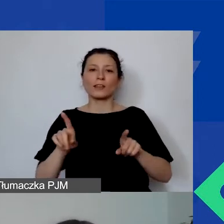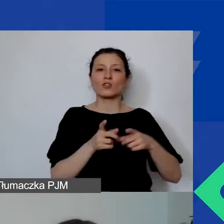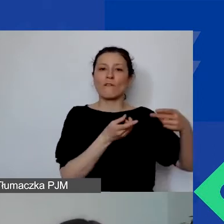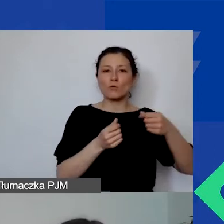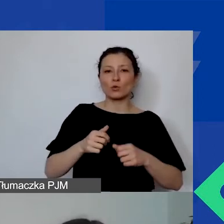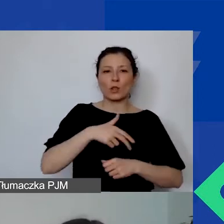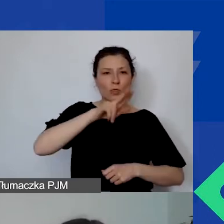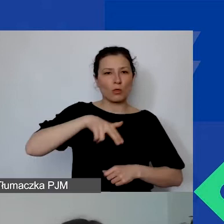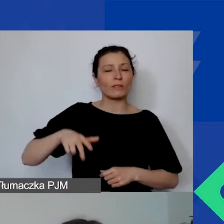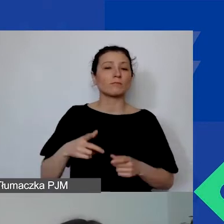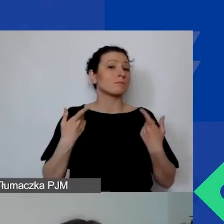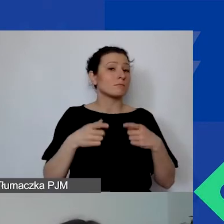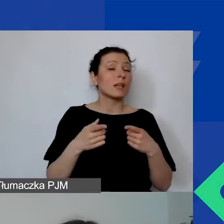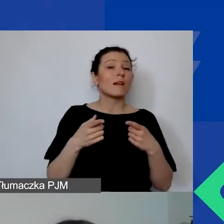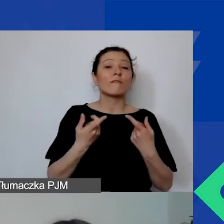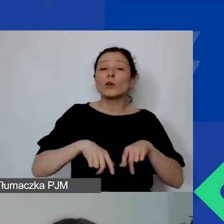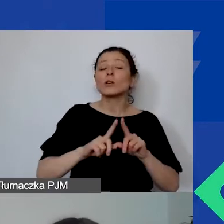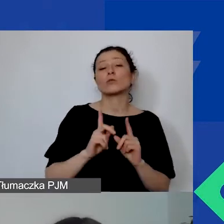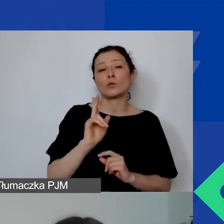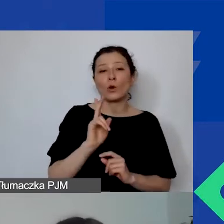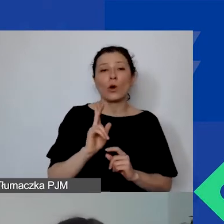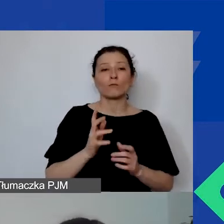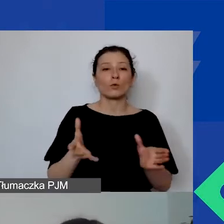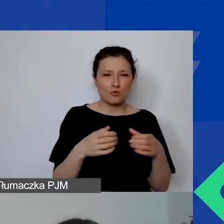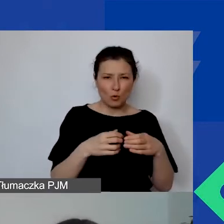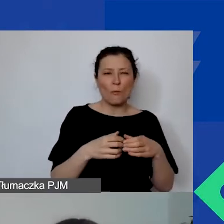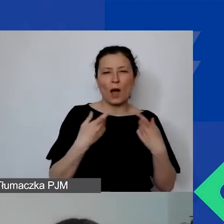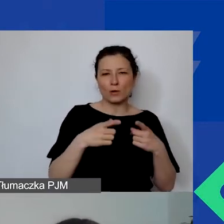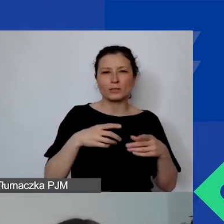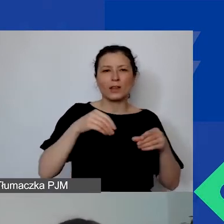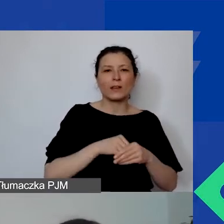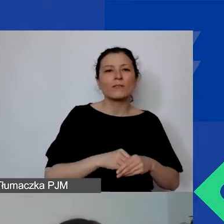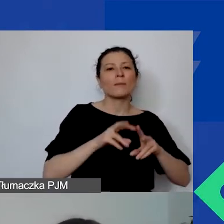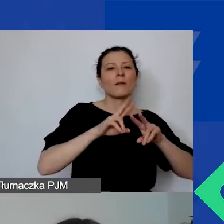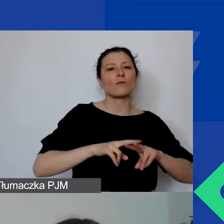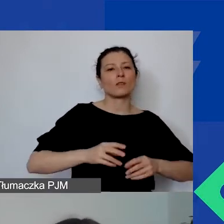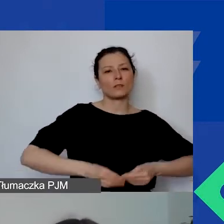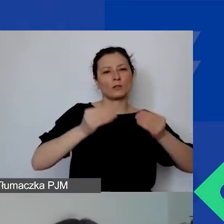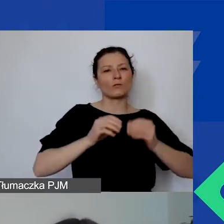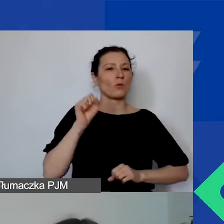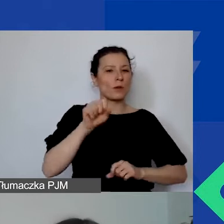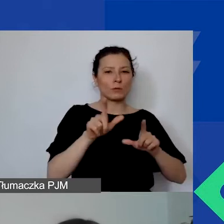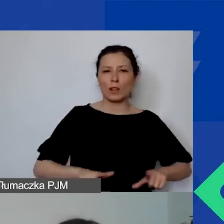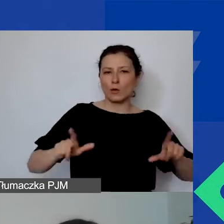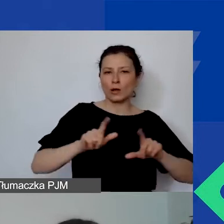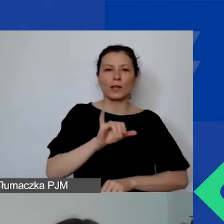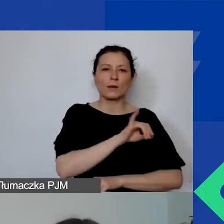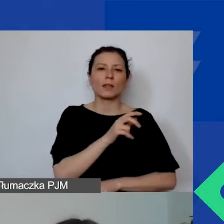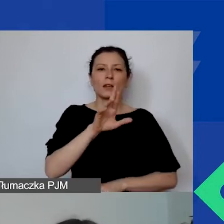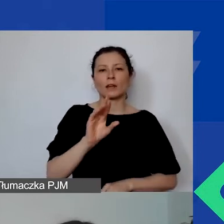Realizuje go konsorcjum w składzie: Fundacji Rozwoju Demokracji Lokalnej im. Jerzego Regulskiego,